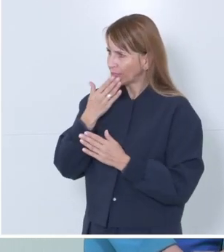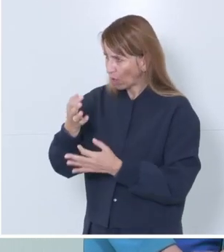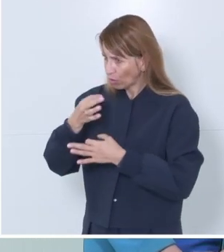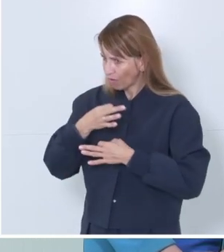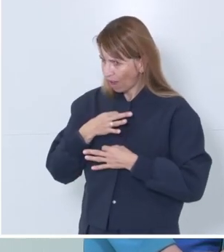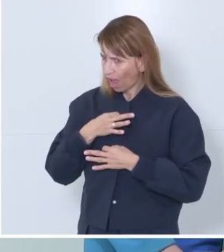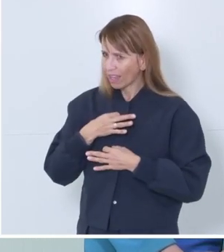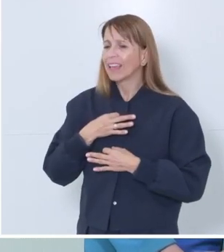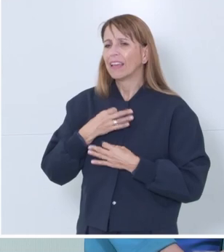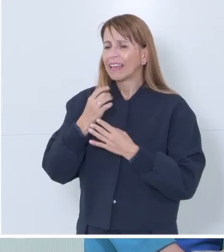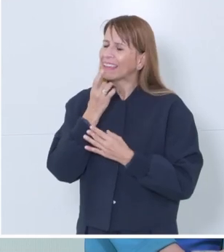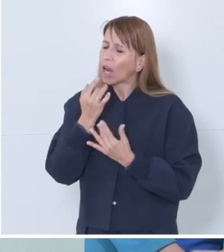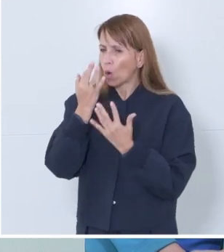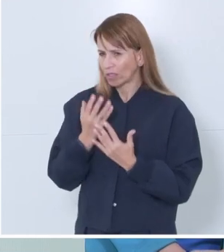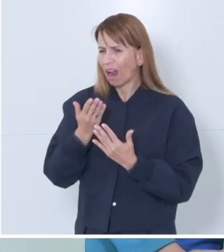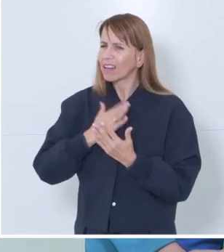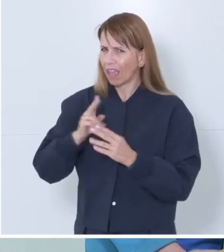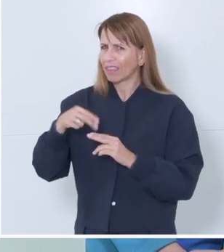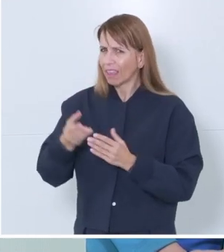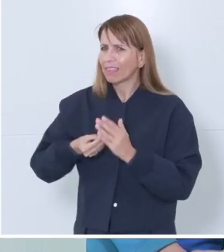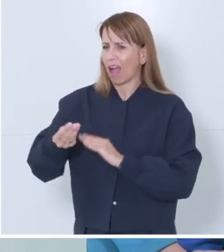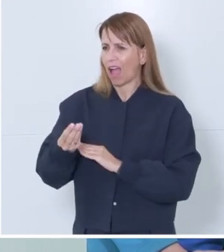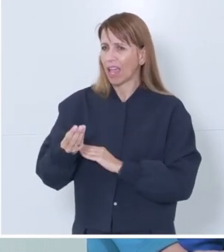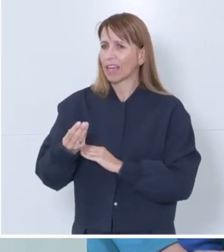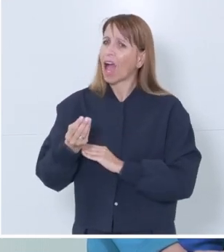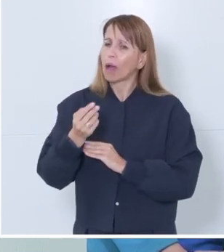kann Ihnen sagen. Das wird sich die letzten Jahre wenig geändert haben, aber da können